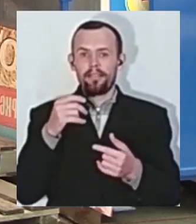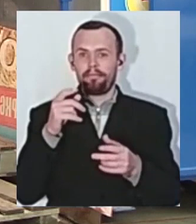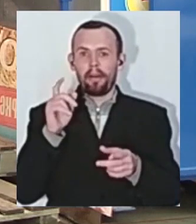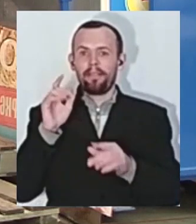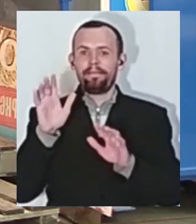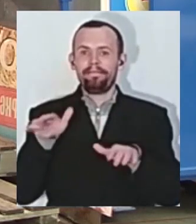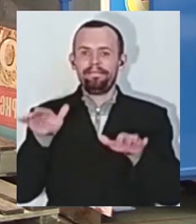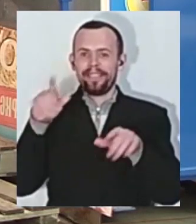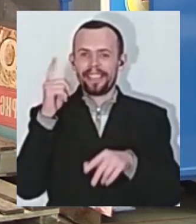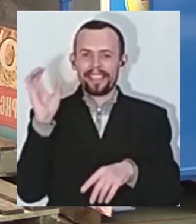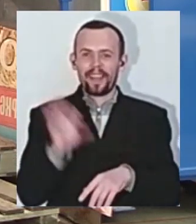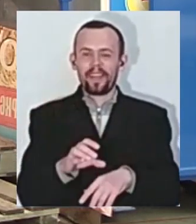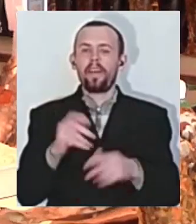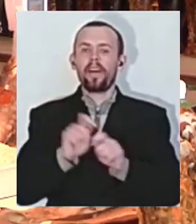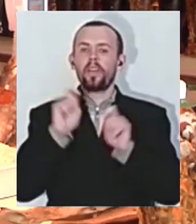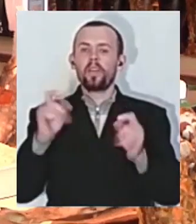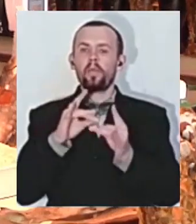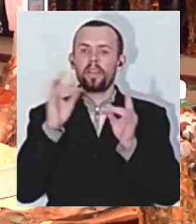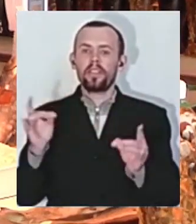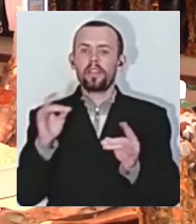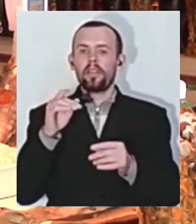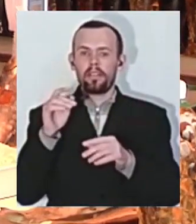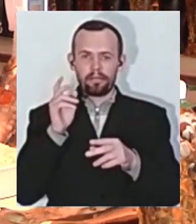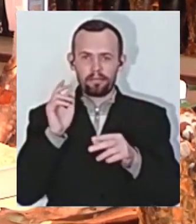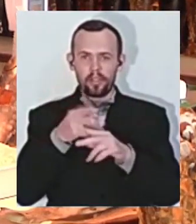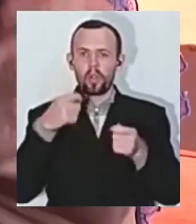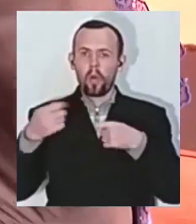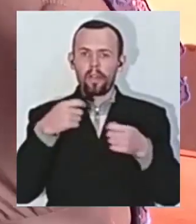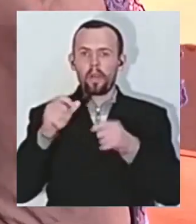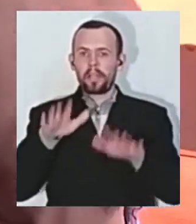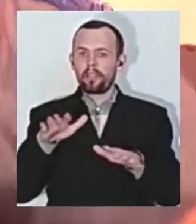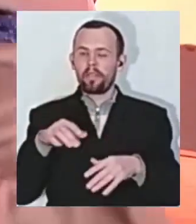Відкриття мосту пожвавить торгівлю на місцевому ринку, розповіла продавчиня Наталія.